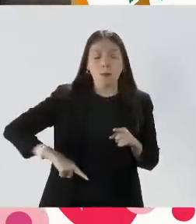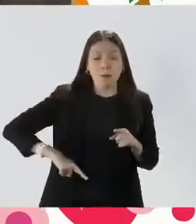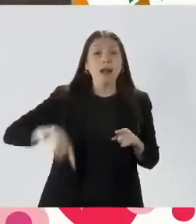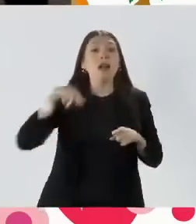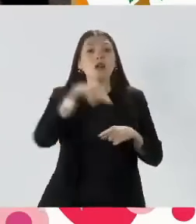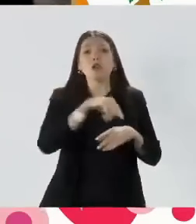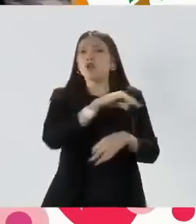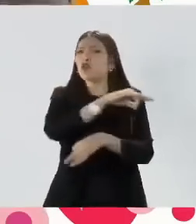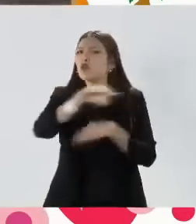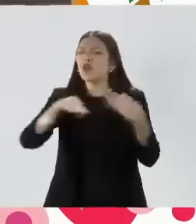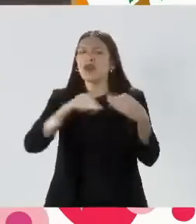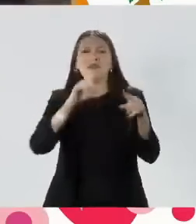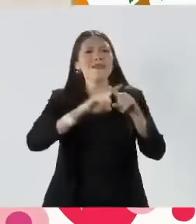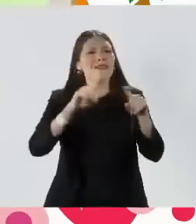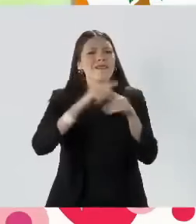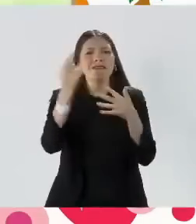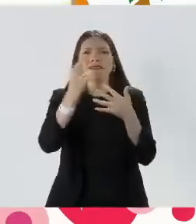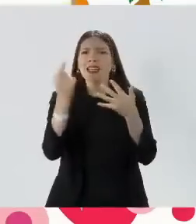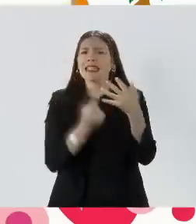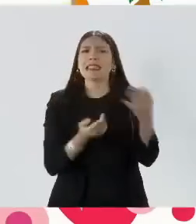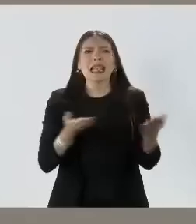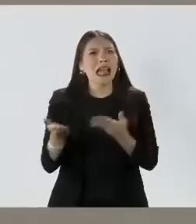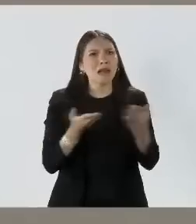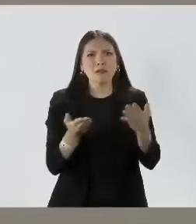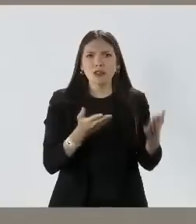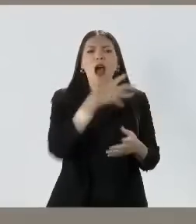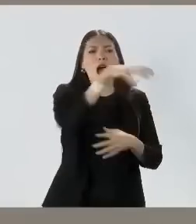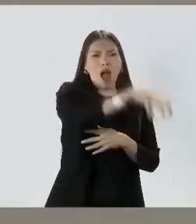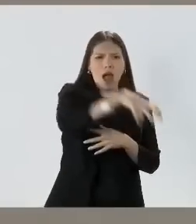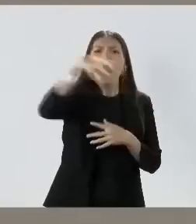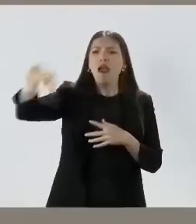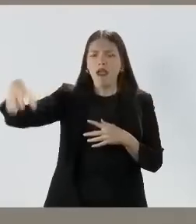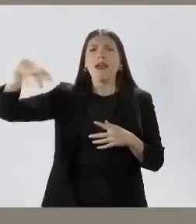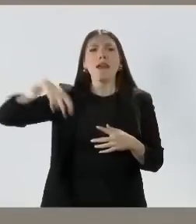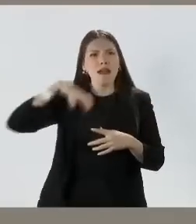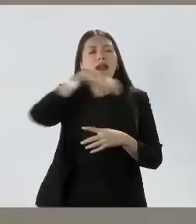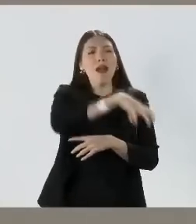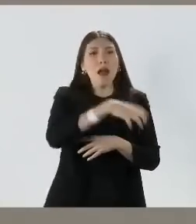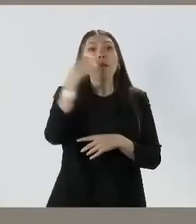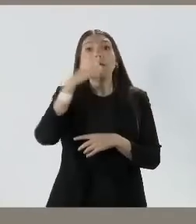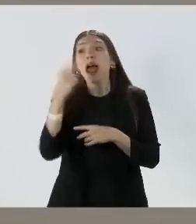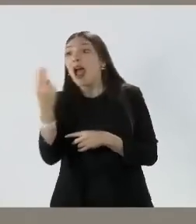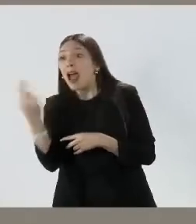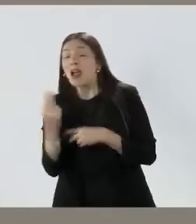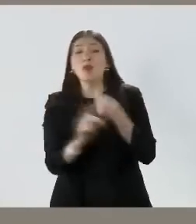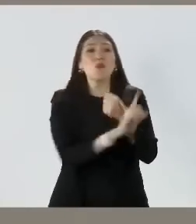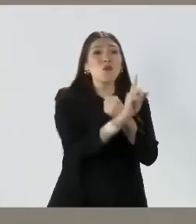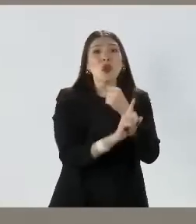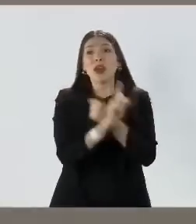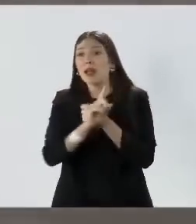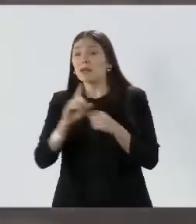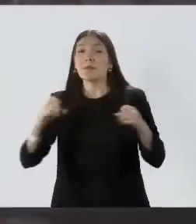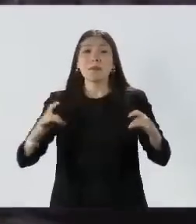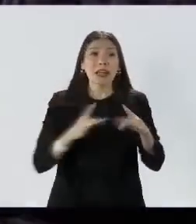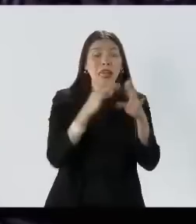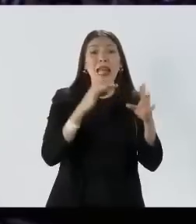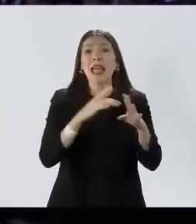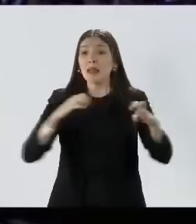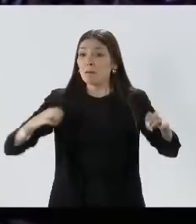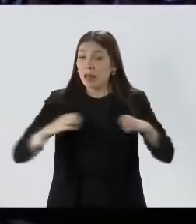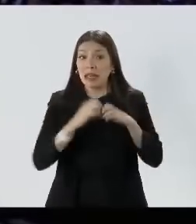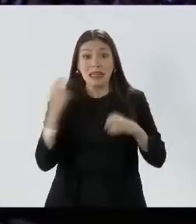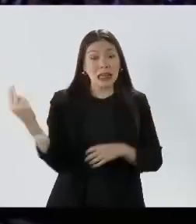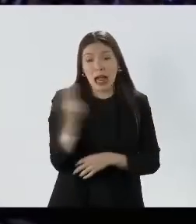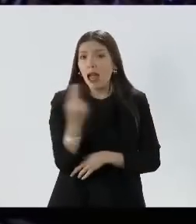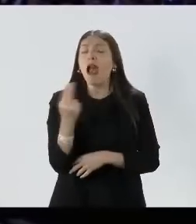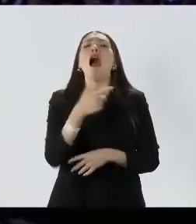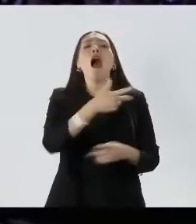gobierno de la ciudad de México para responder a las demandas ciudadanas Eso significa gobernar